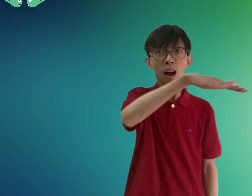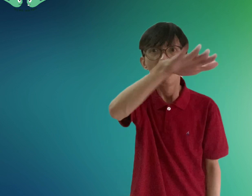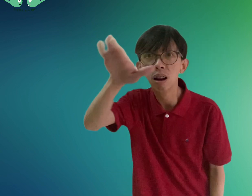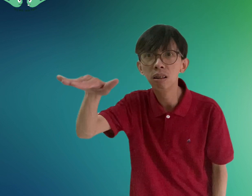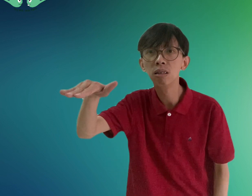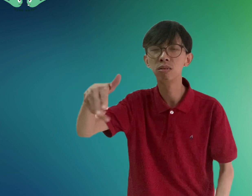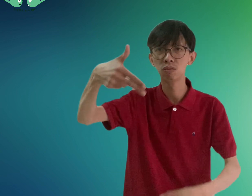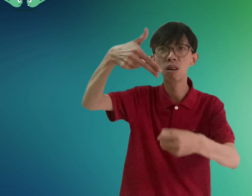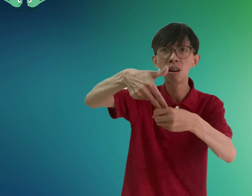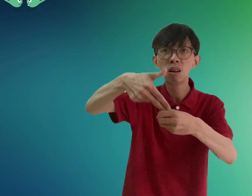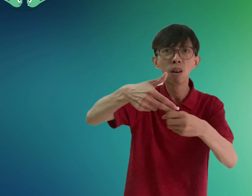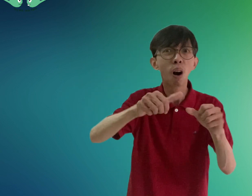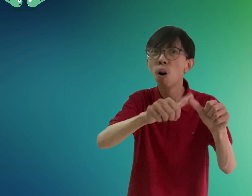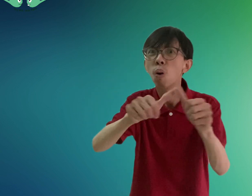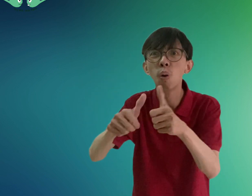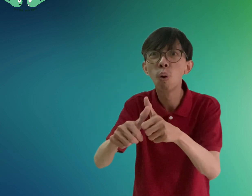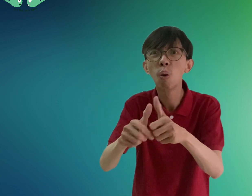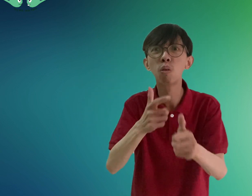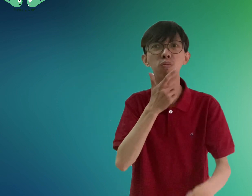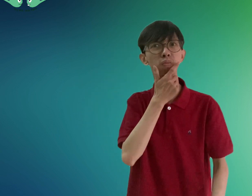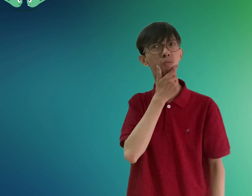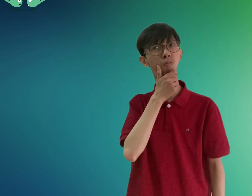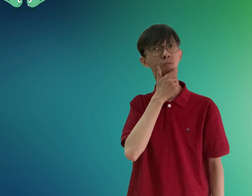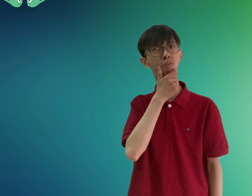Xăng bắt nguồn từ đâu?